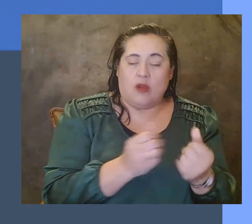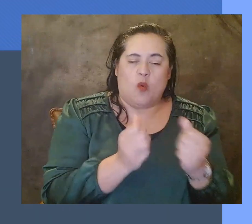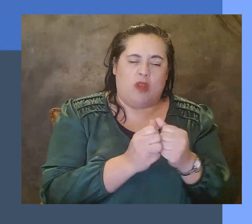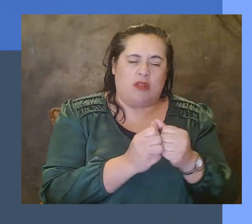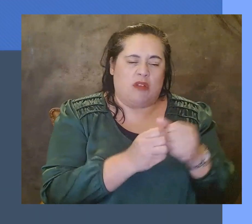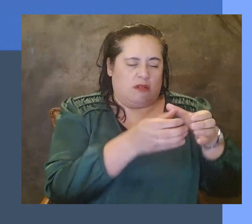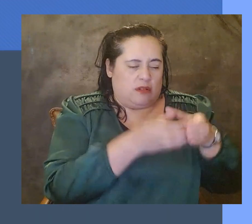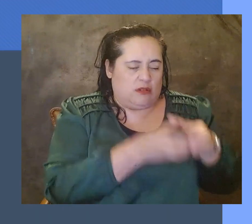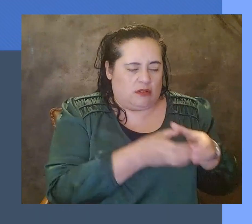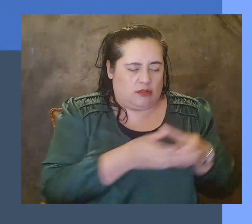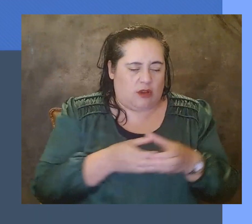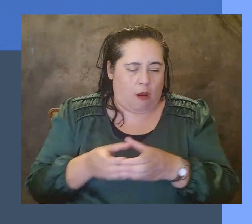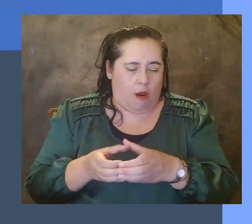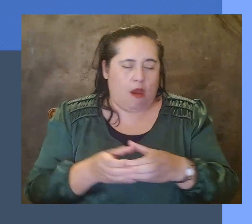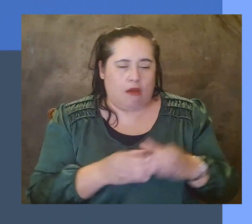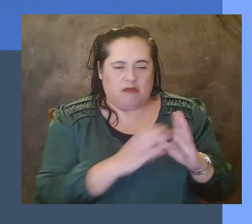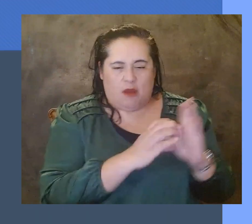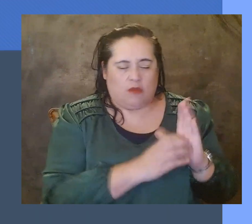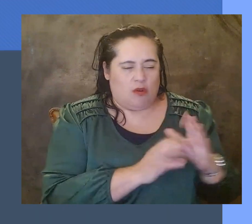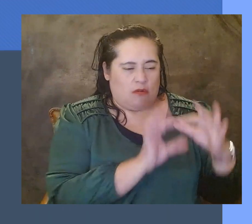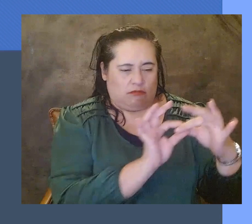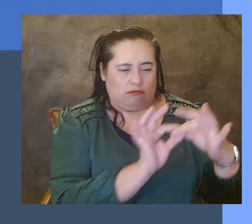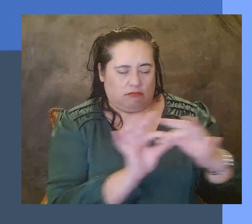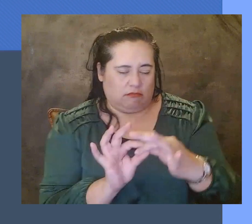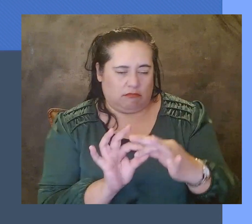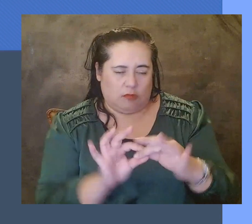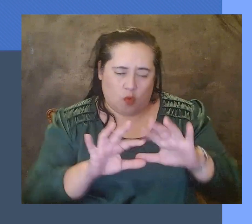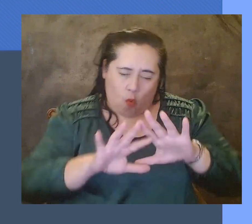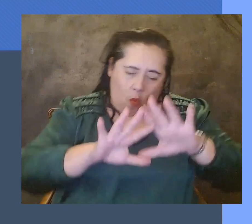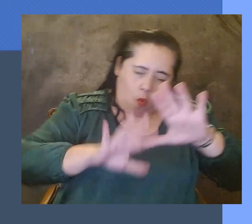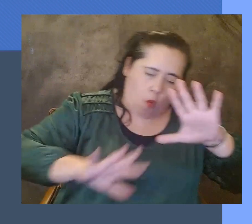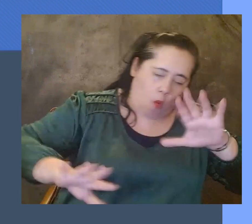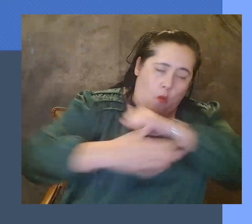con capítulos afiliados que cubren todo el país